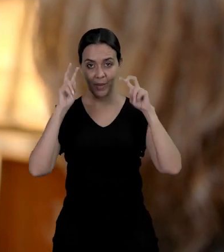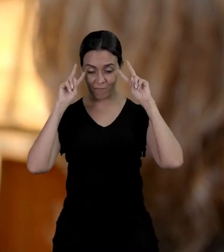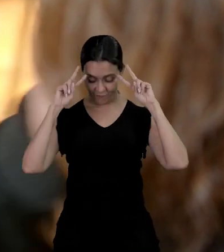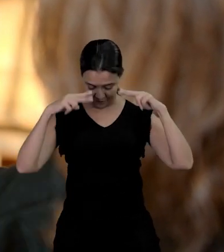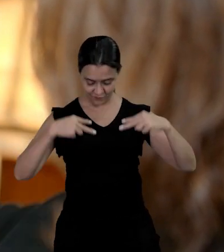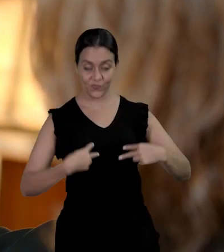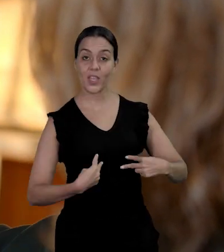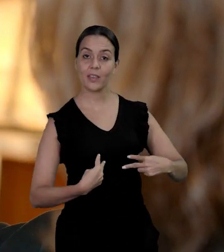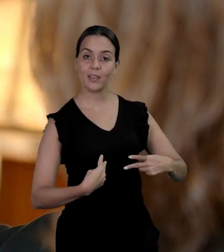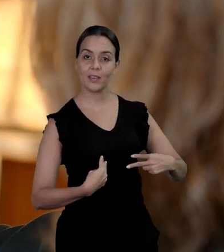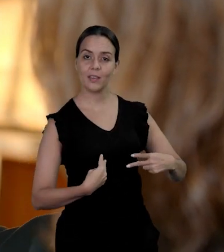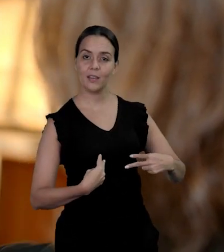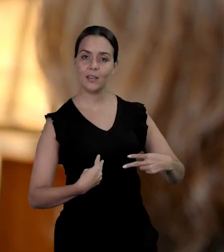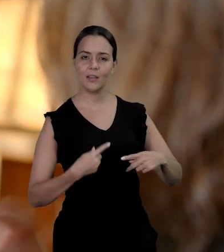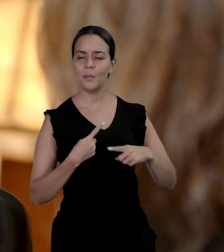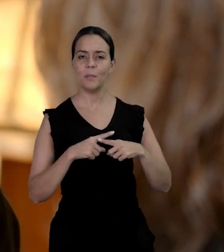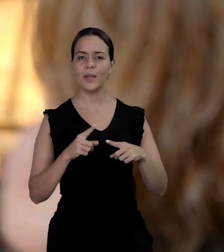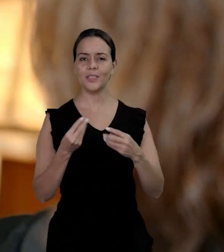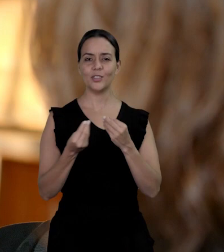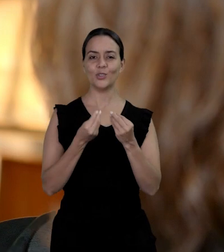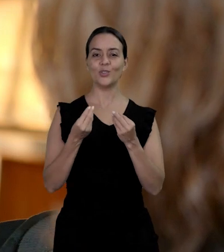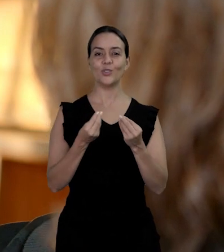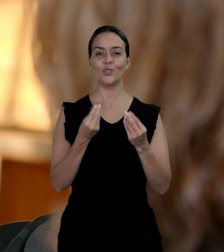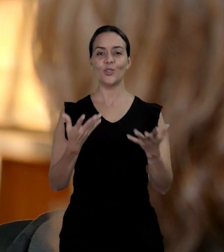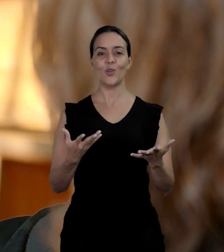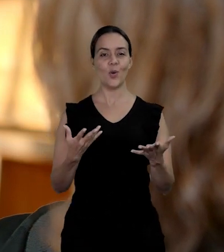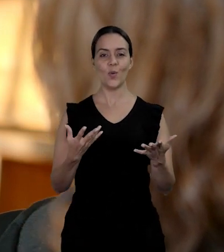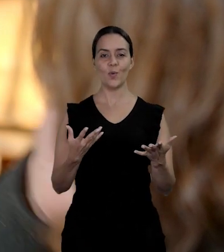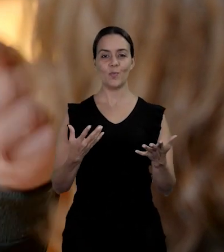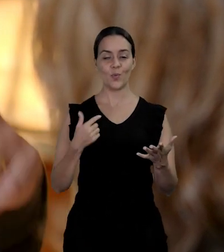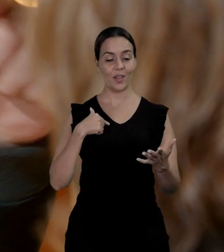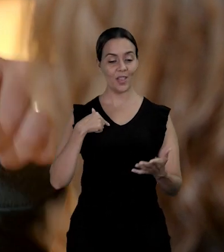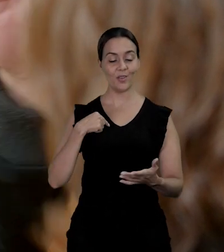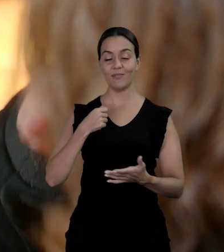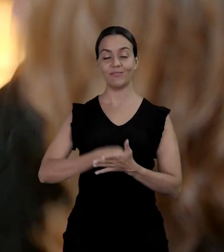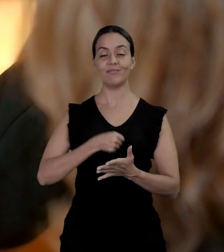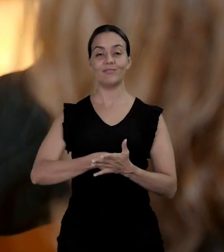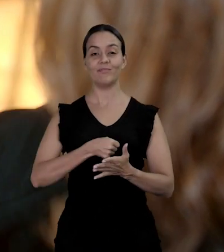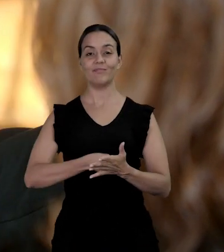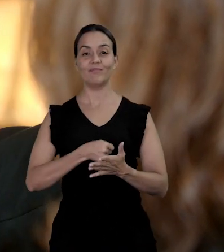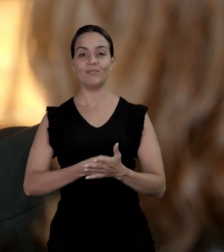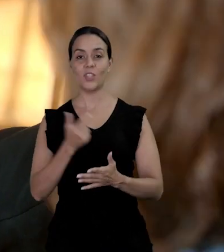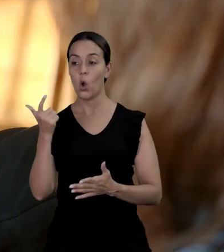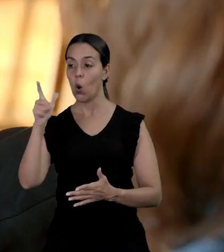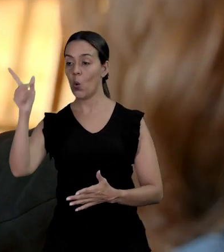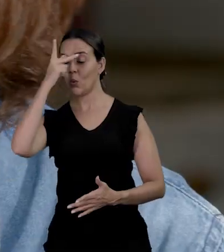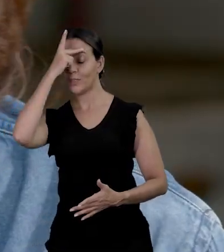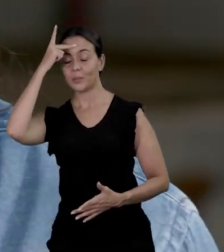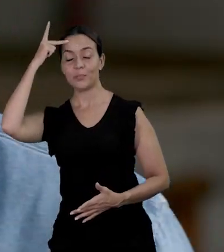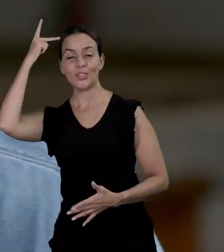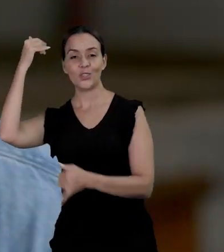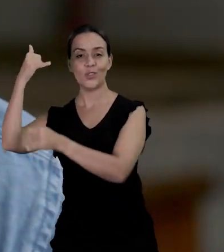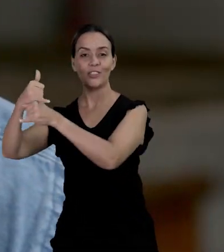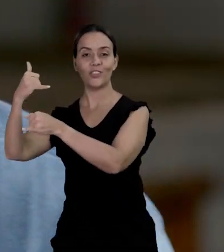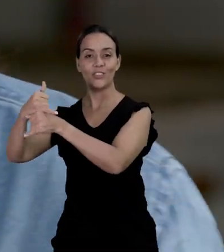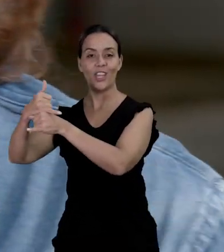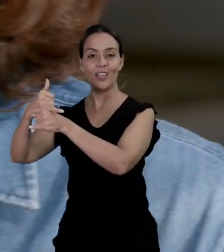Ela tinha que ser bem-sucedida e a pior coisa na vida é ser bem-sucedido, porque você está atendendo o desejo de um terceiro. Então, você... Nesse sentido, sim.